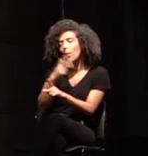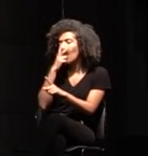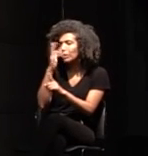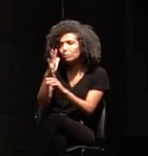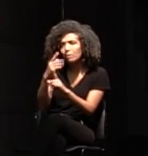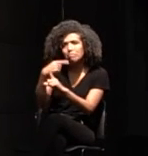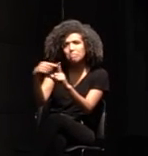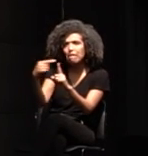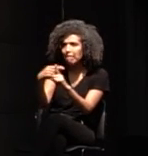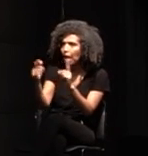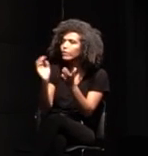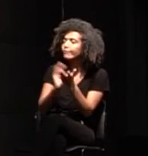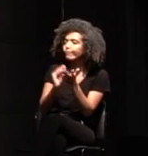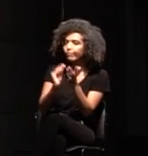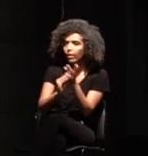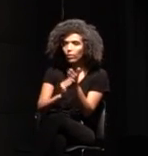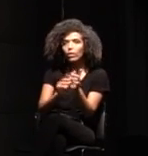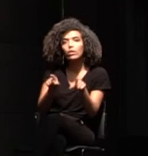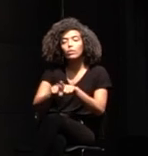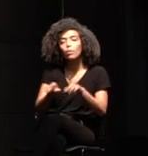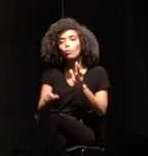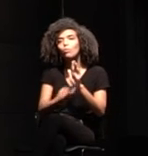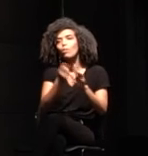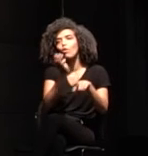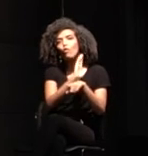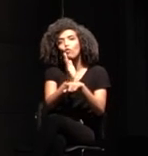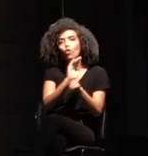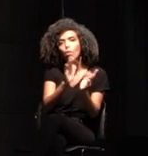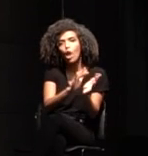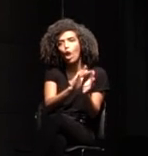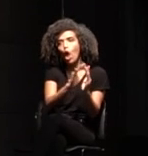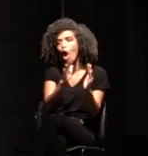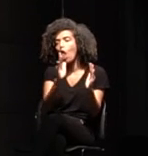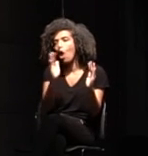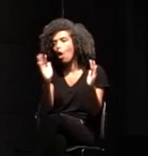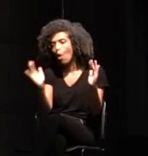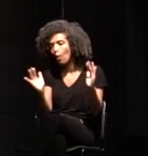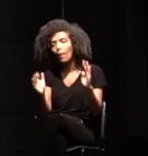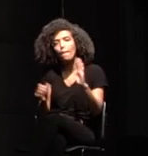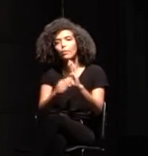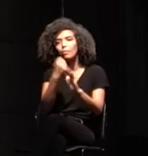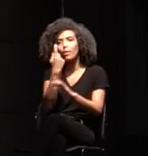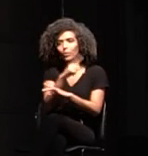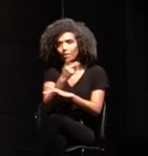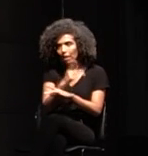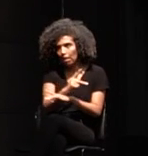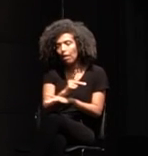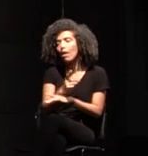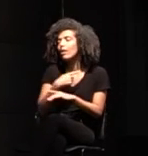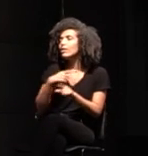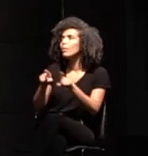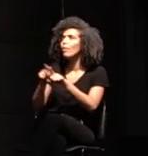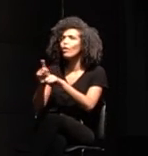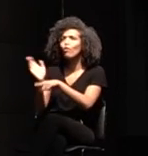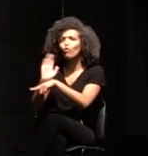inclusive o primeiro longa-metragem dela que a Mariana citou, também o último filme dela que é magnífico,